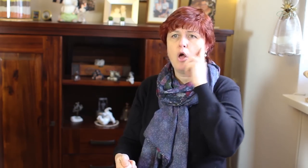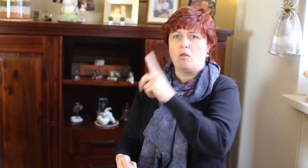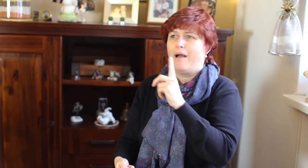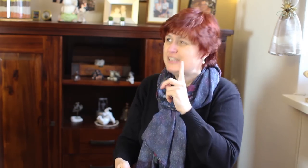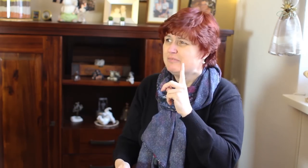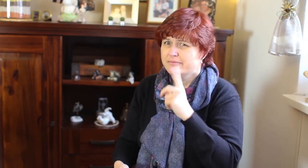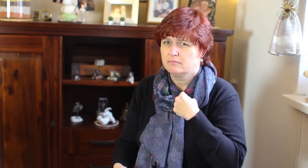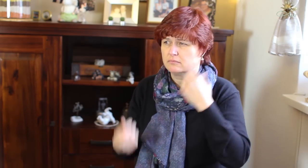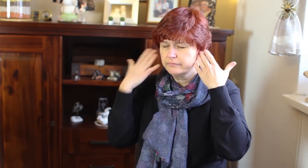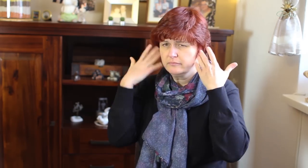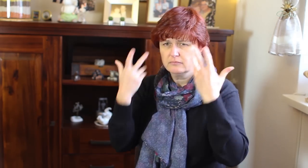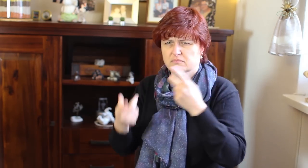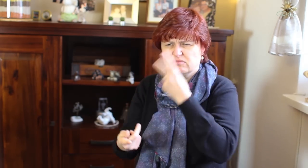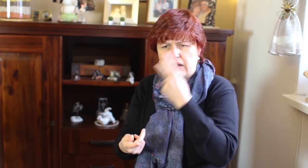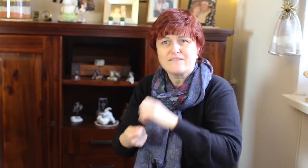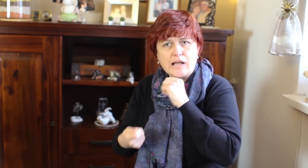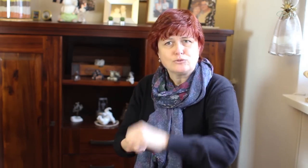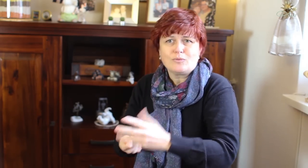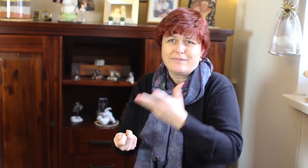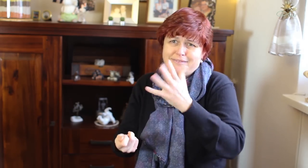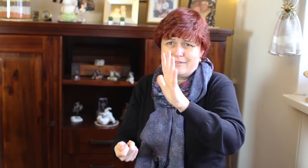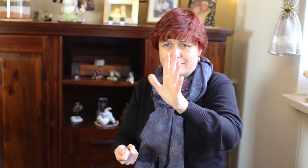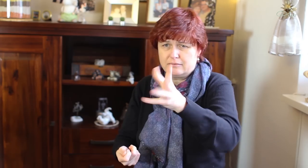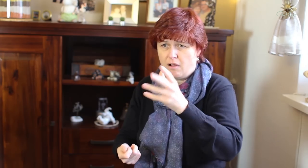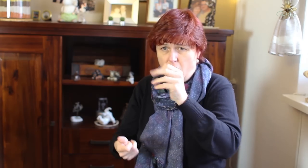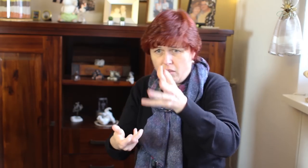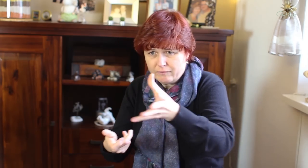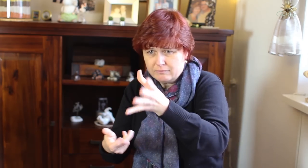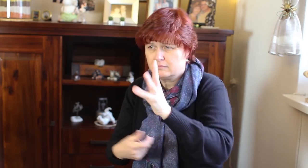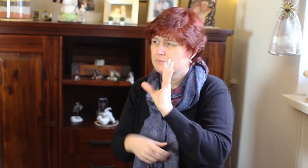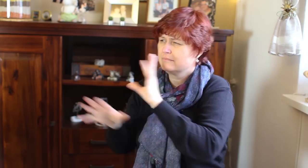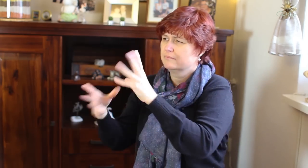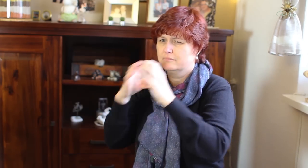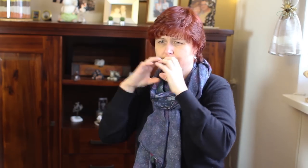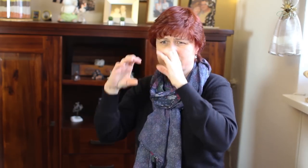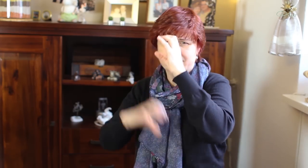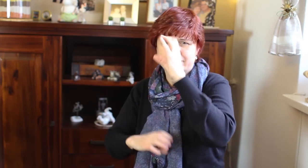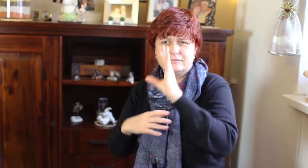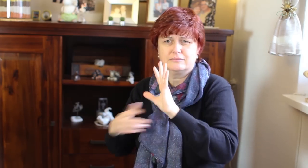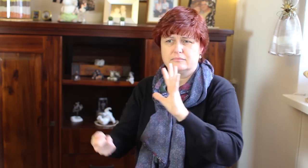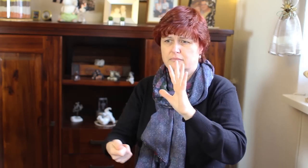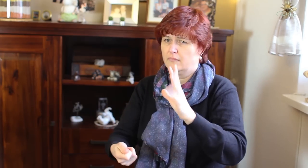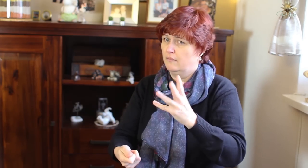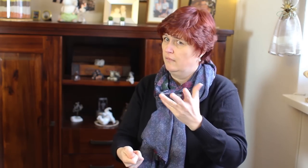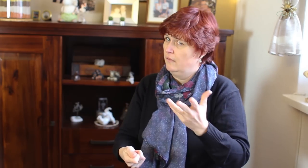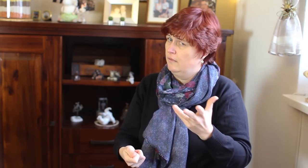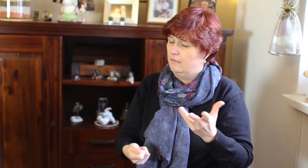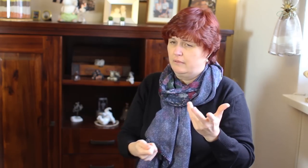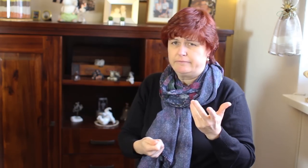Sie sehen den Stock und wollen mir helfen, aber ich verstehe sie nicht und die Kommunikation bricht ab.